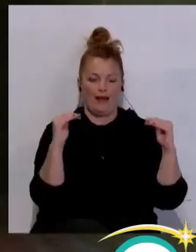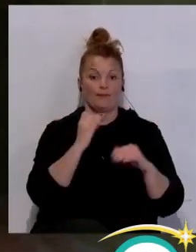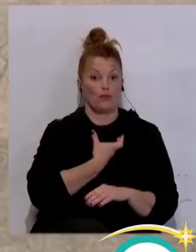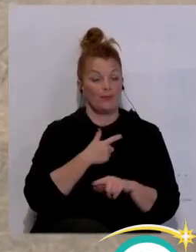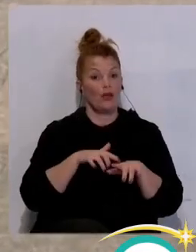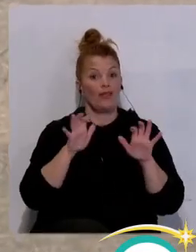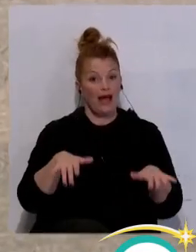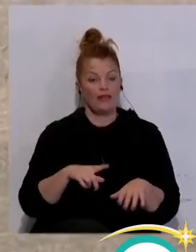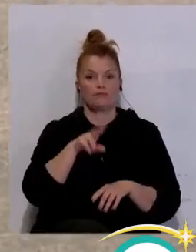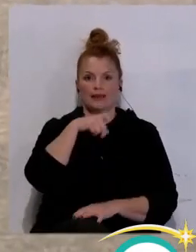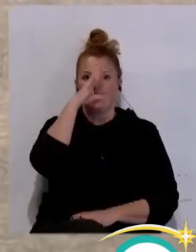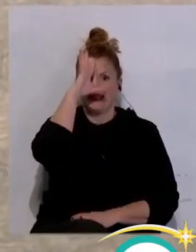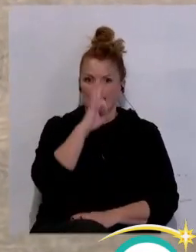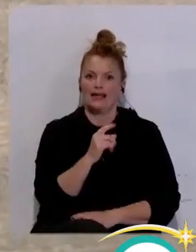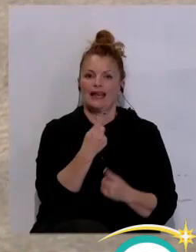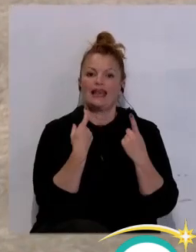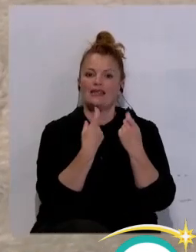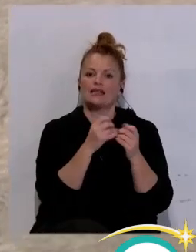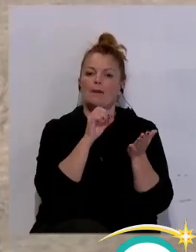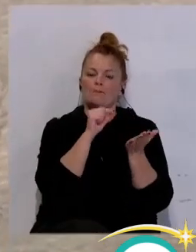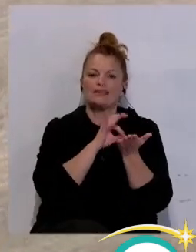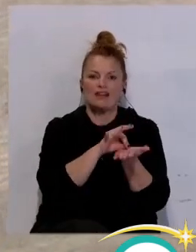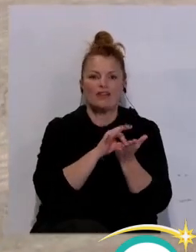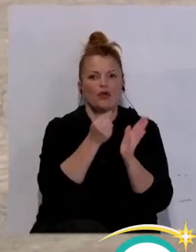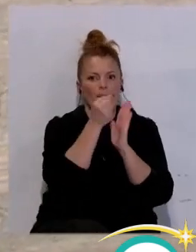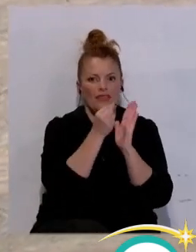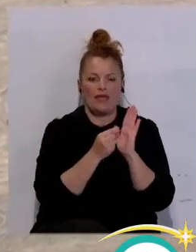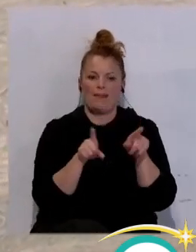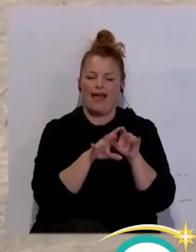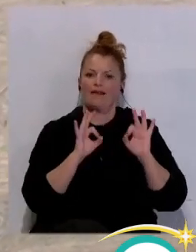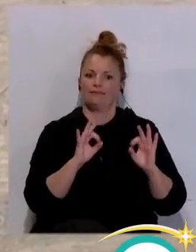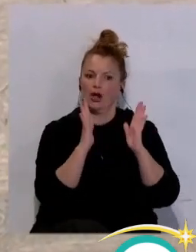creen que son necesario que se faciliten estas medidas conciliadoras Y es que Estos espacios